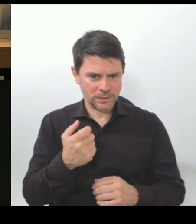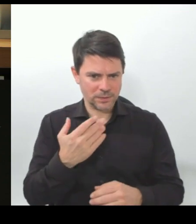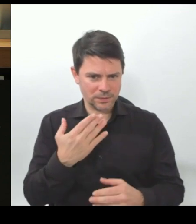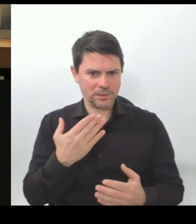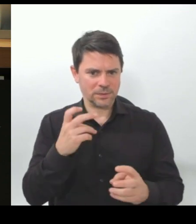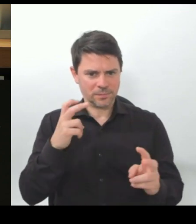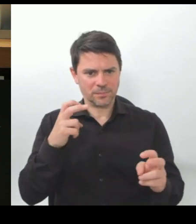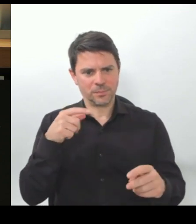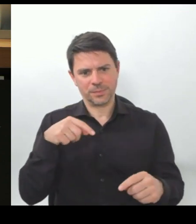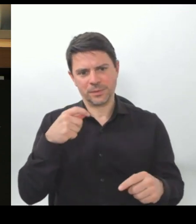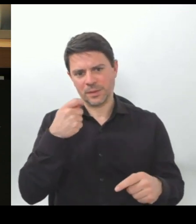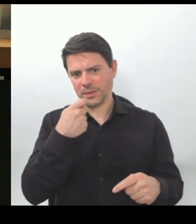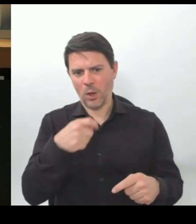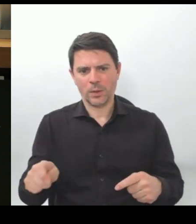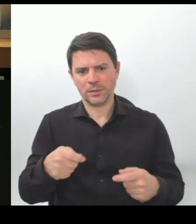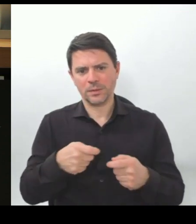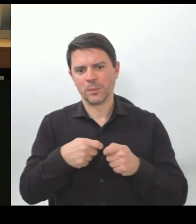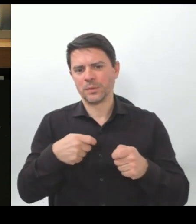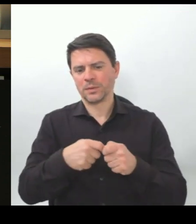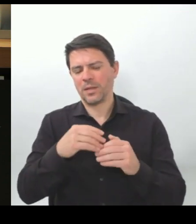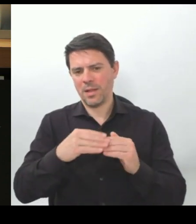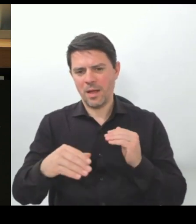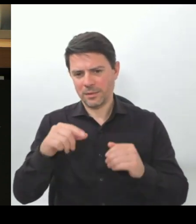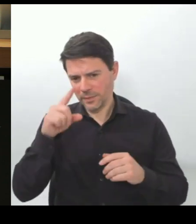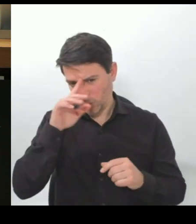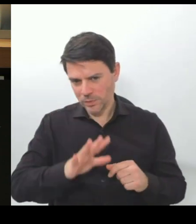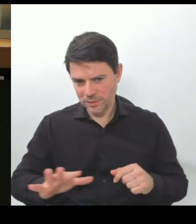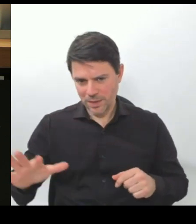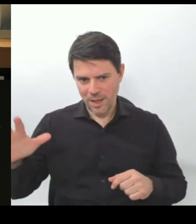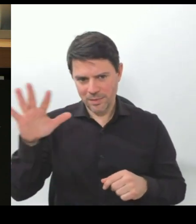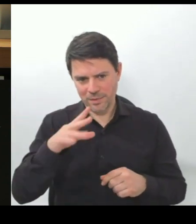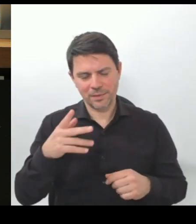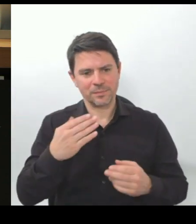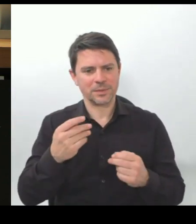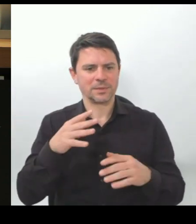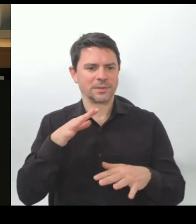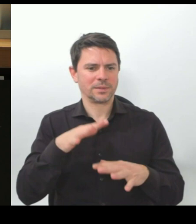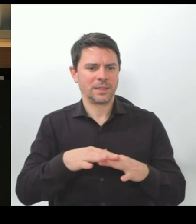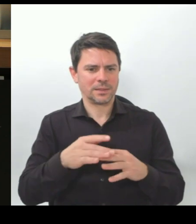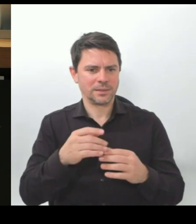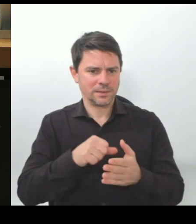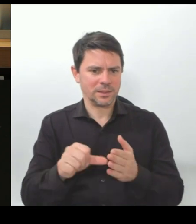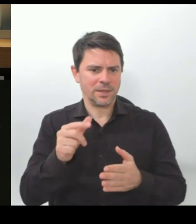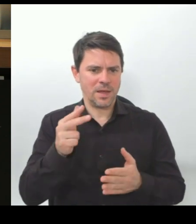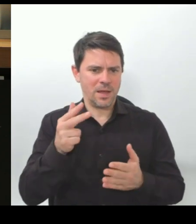Warum ist das so? Und hier zitiere ich mit Erlaubnis des Präsidenten. "Ursächlich für den hohen Anstieg der Netz.